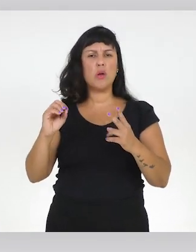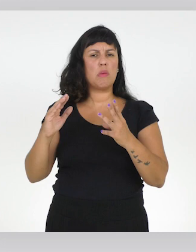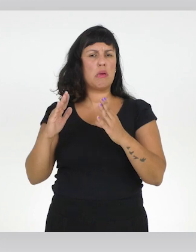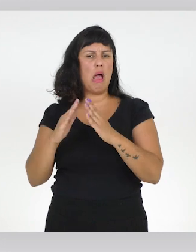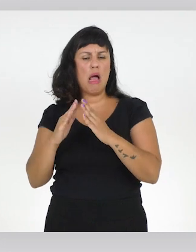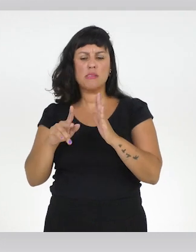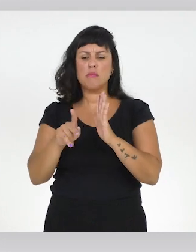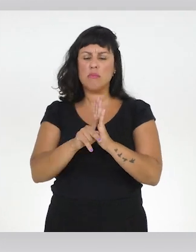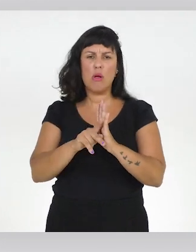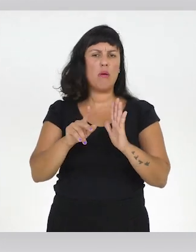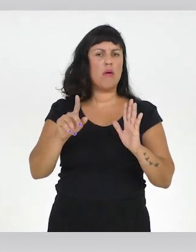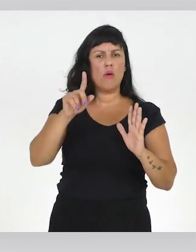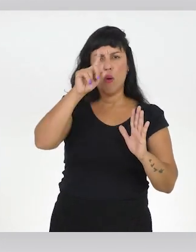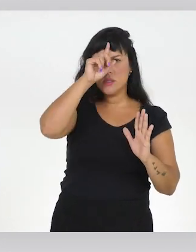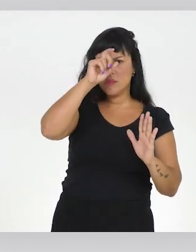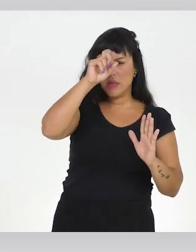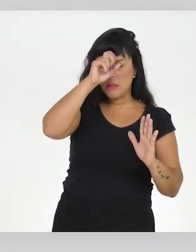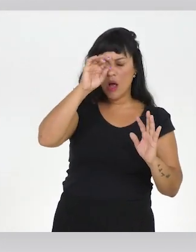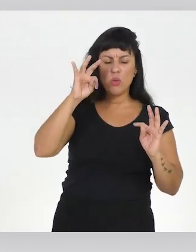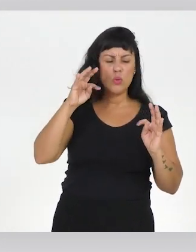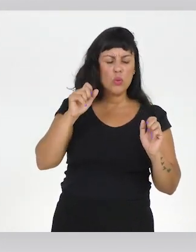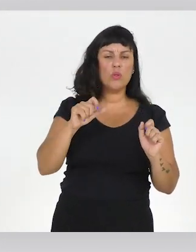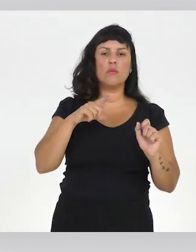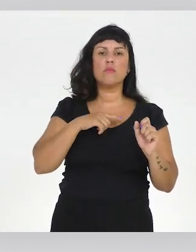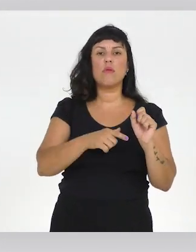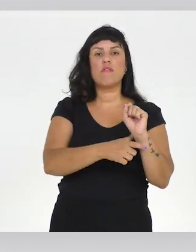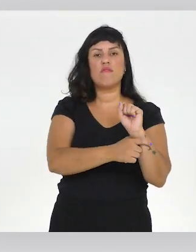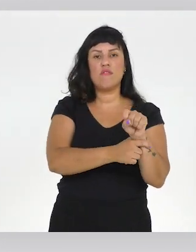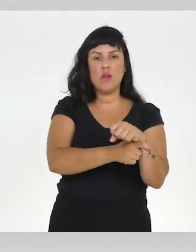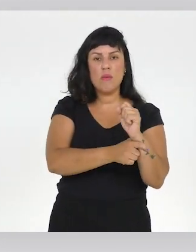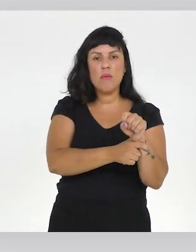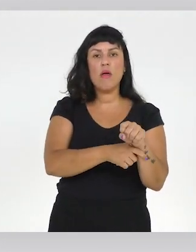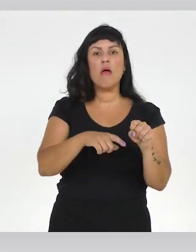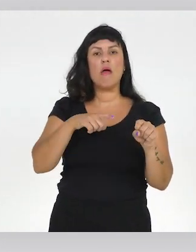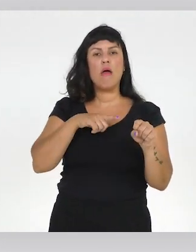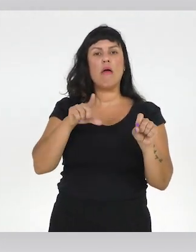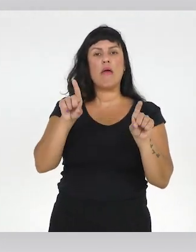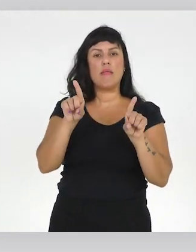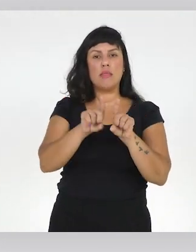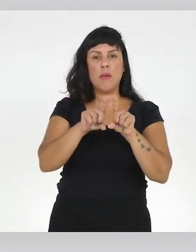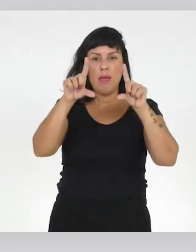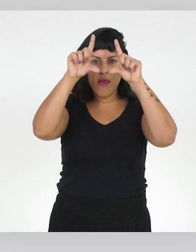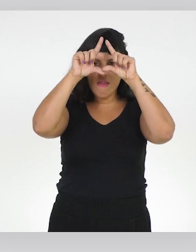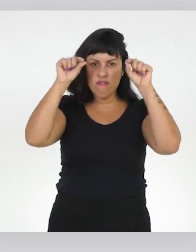no campo da enfermaria e na unidade de terapia intensiva.